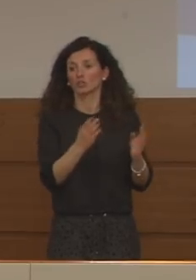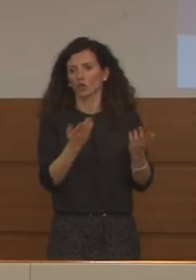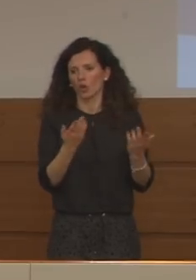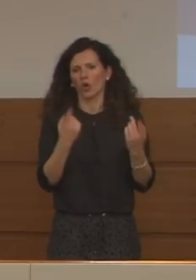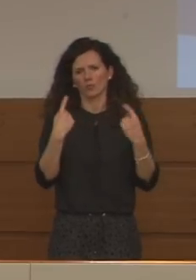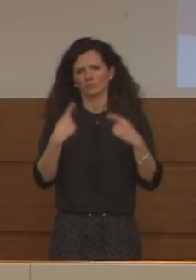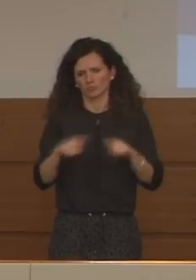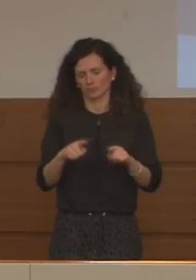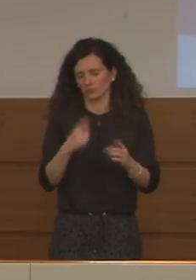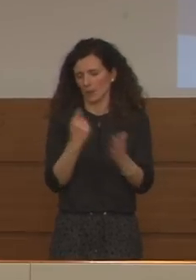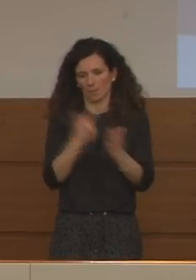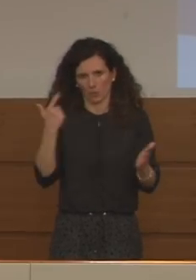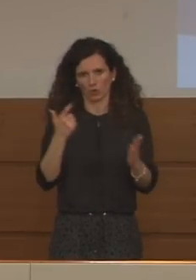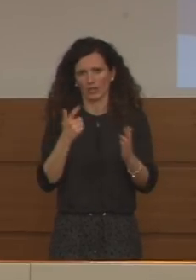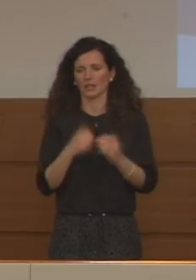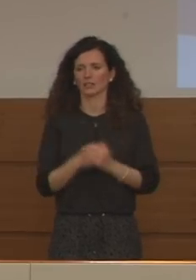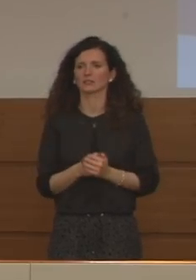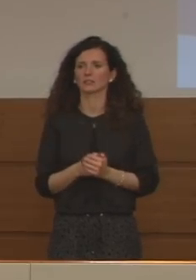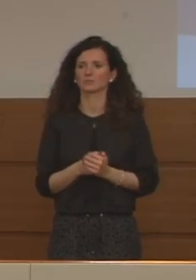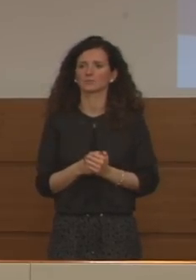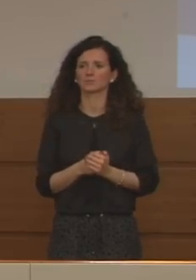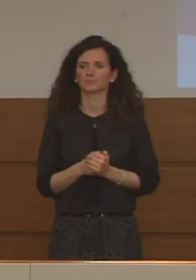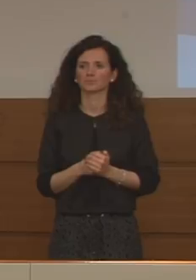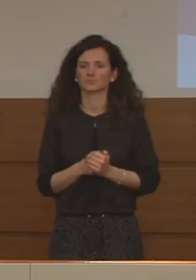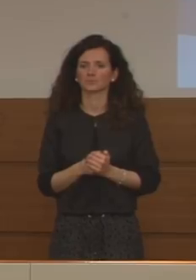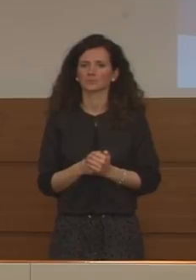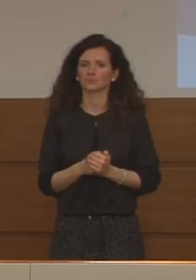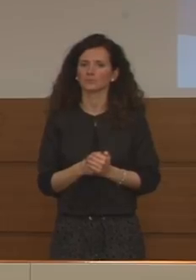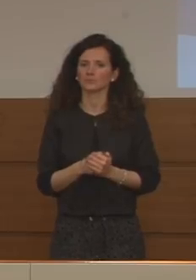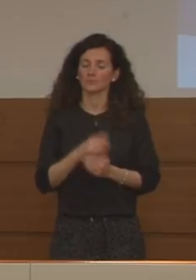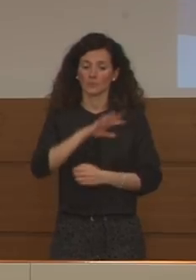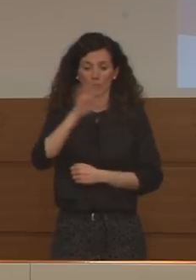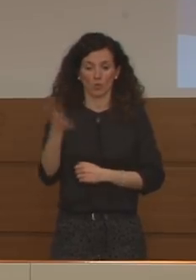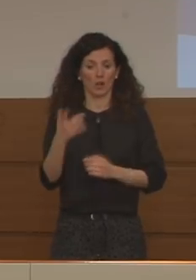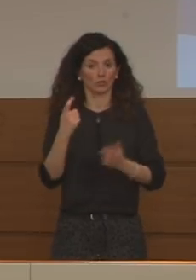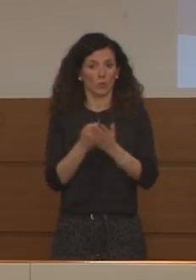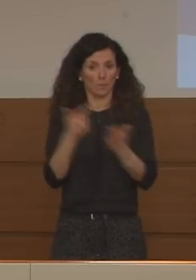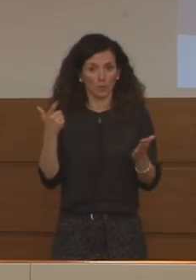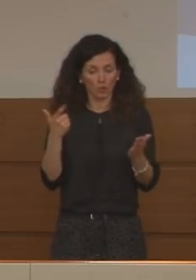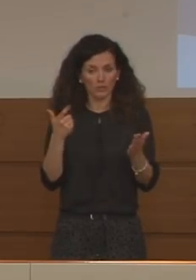L'altro elemento importante dobbiamo dire che sta avvenendo soprattutto nelle